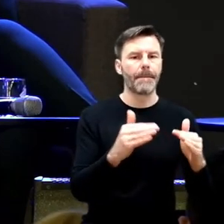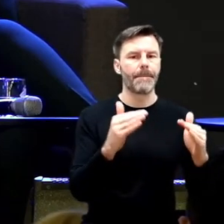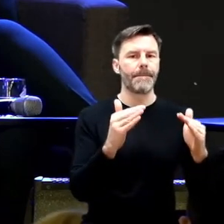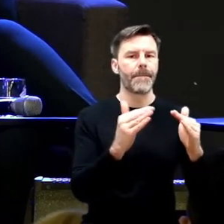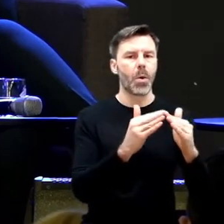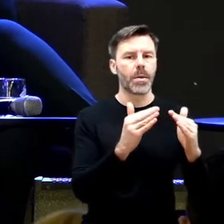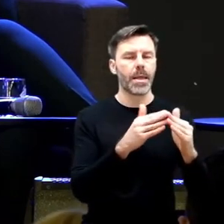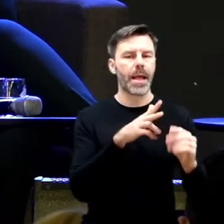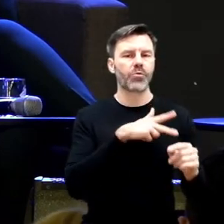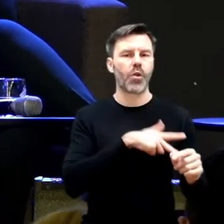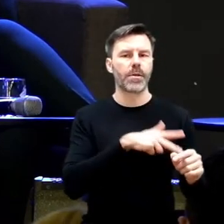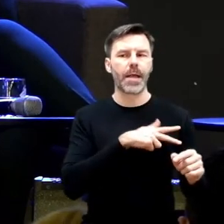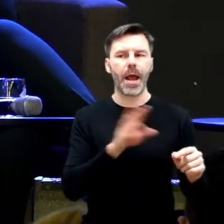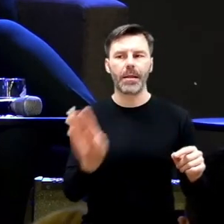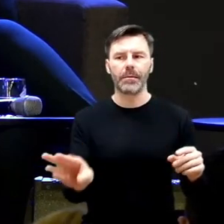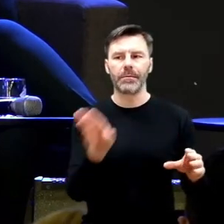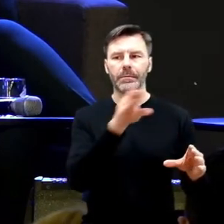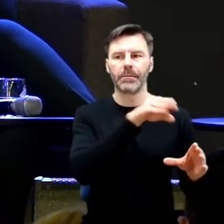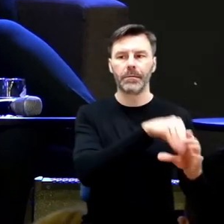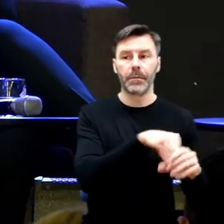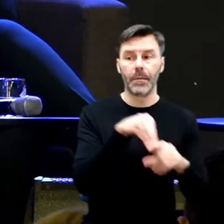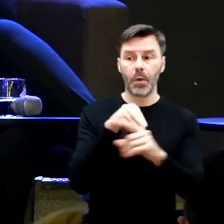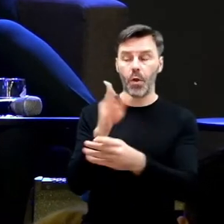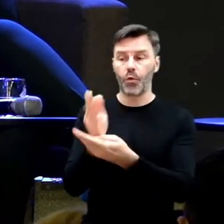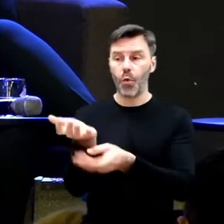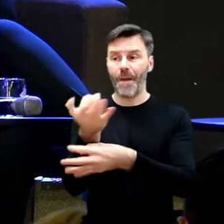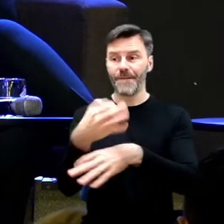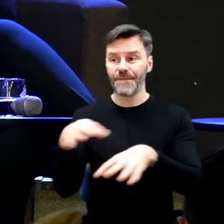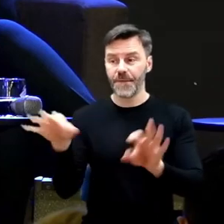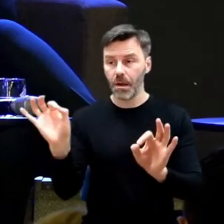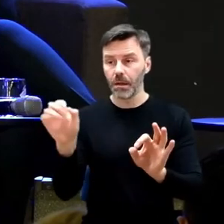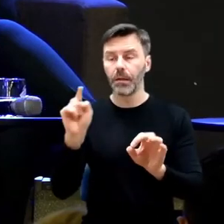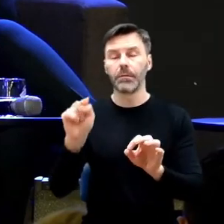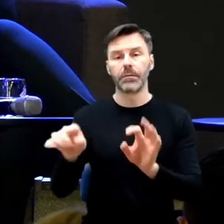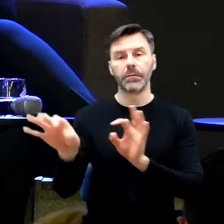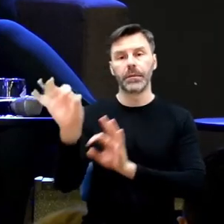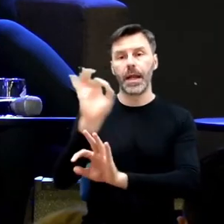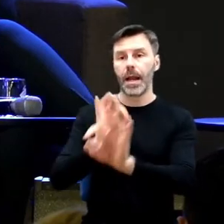również możemy remontować i zapraszać repatriantów.